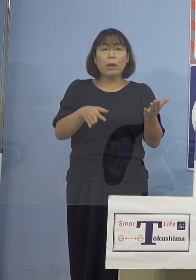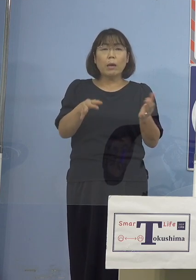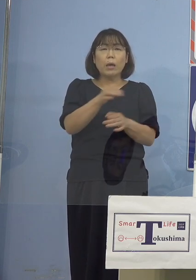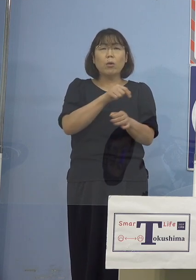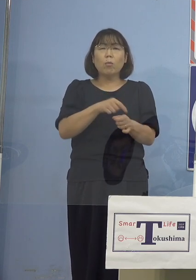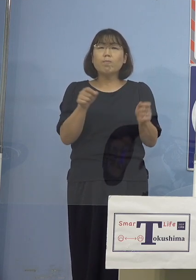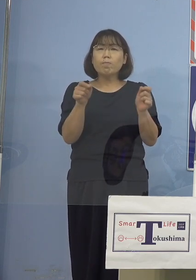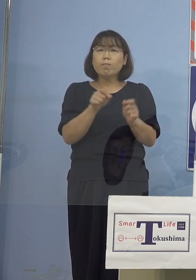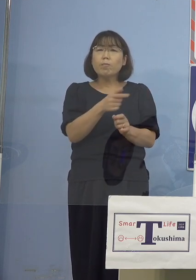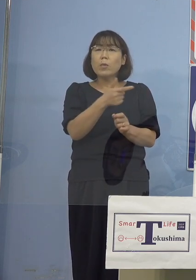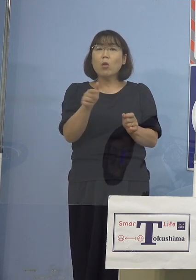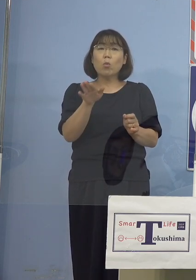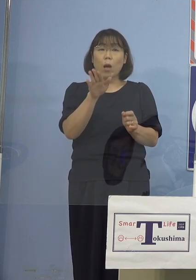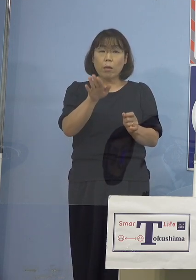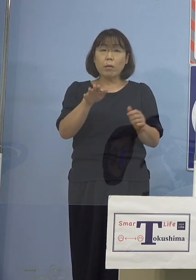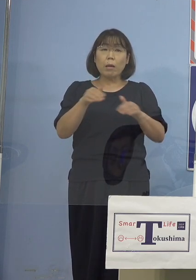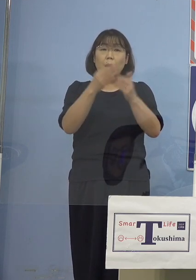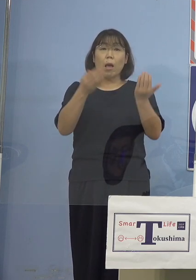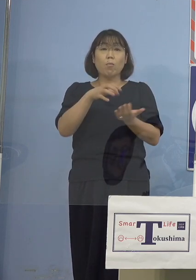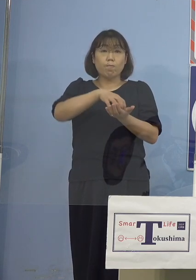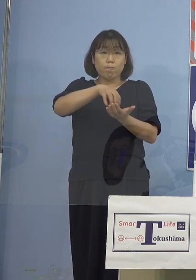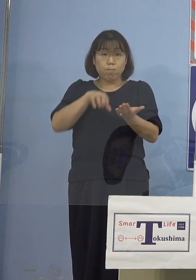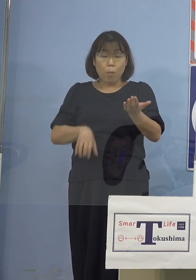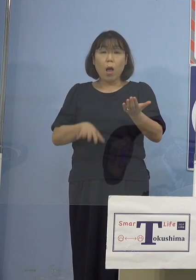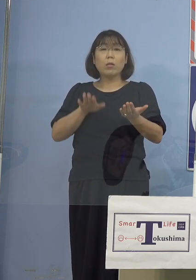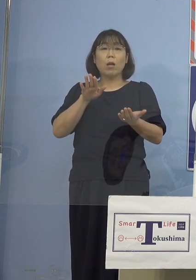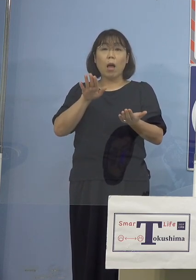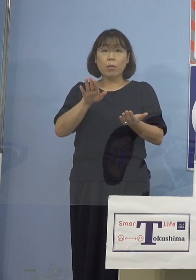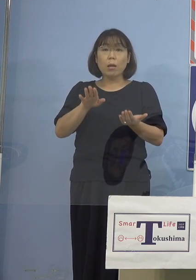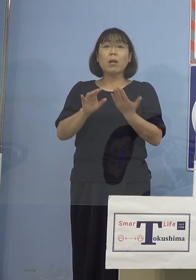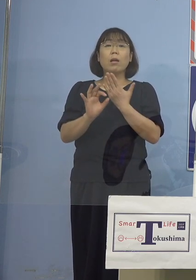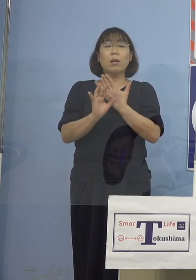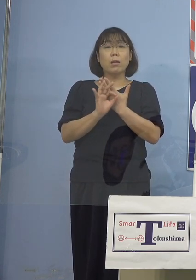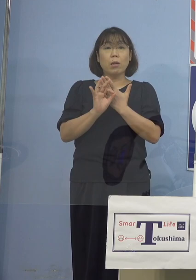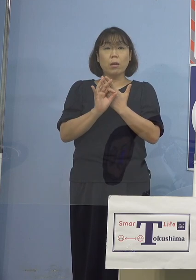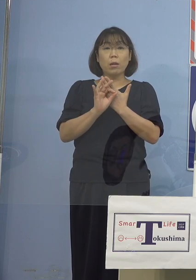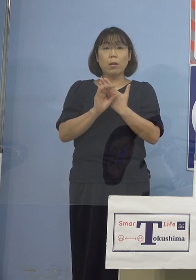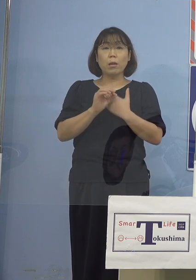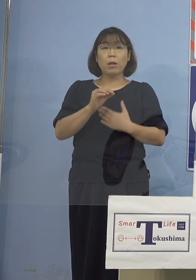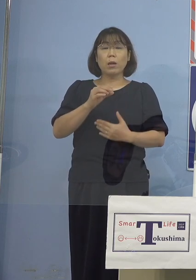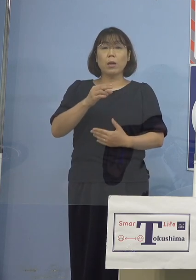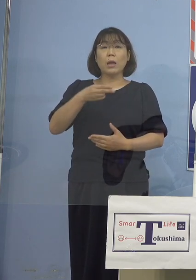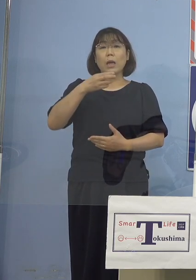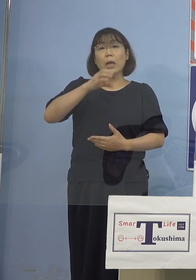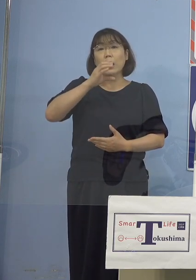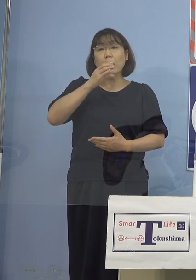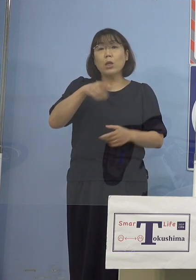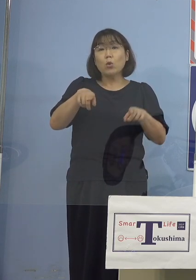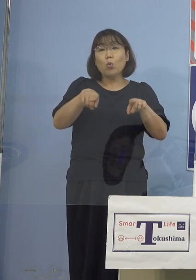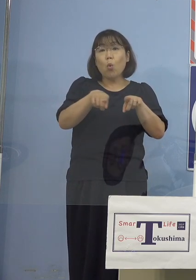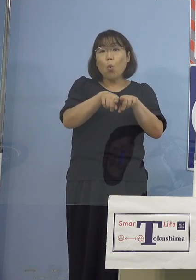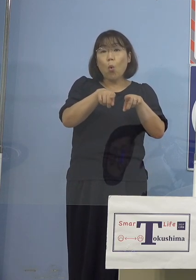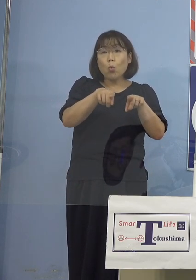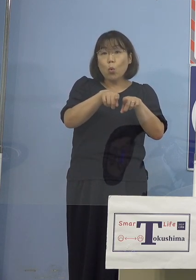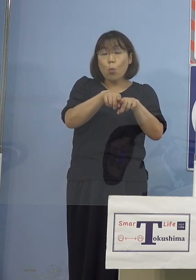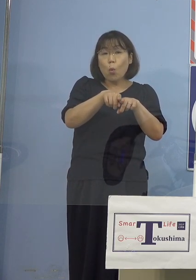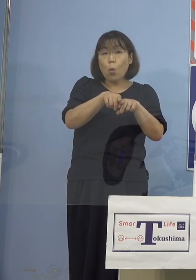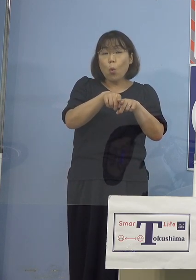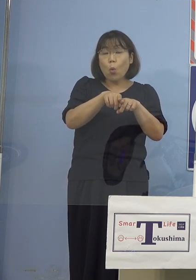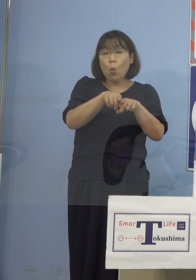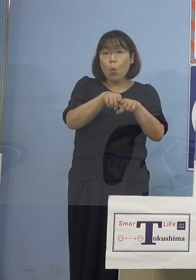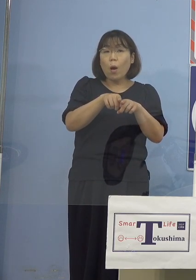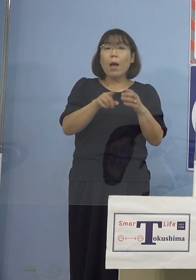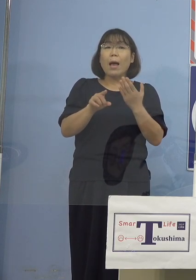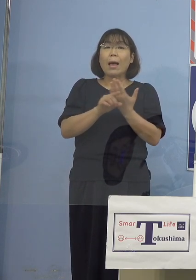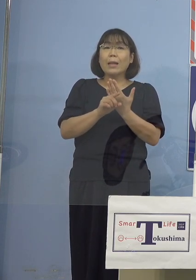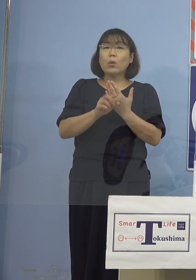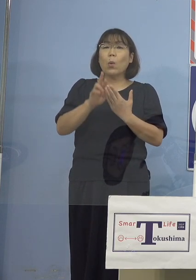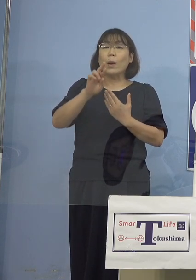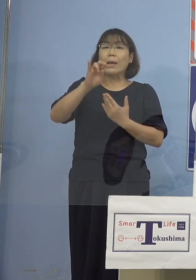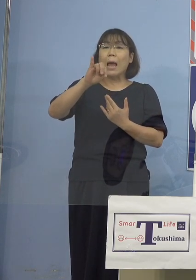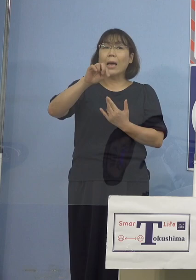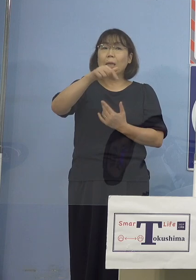全面解除ということになると 例えば飲食を伴うライブの演奏ですね